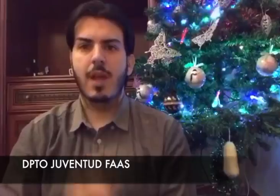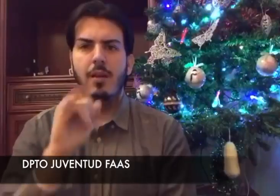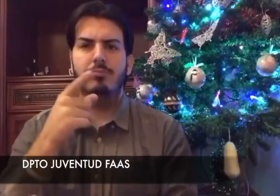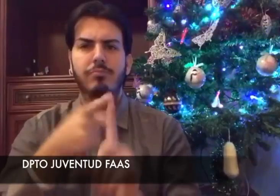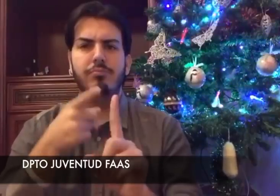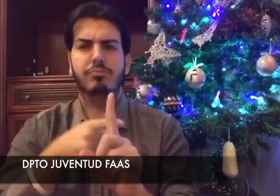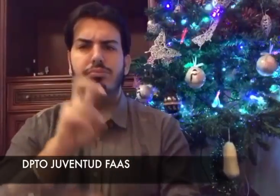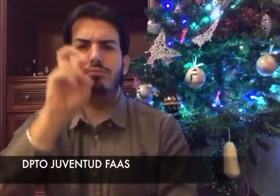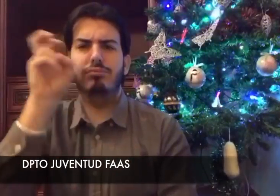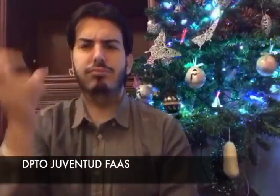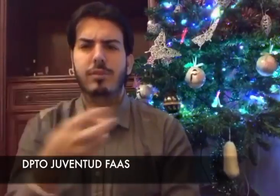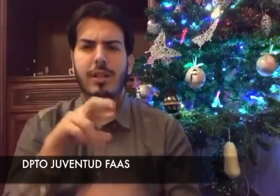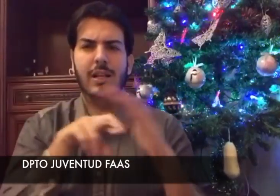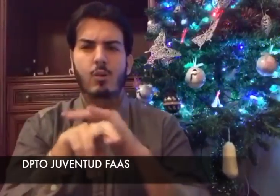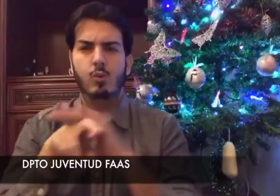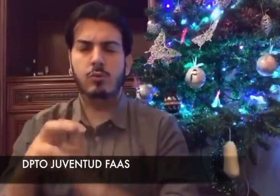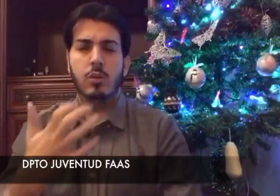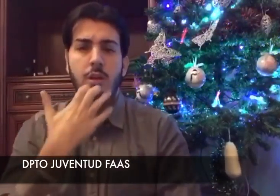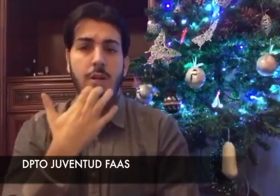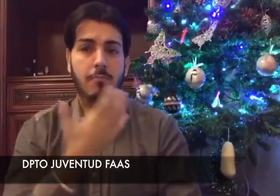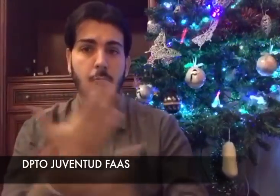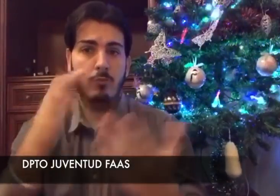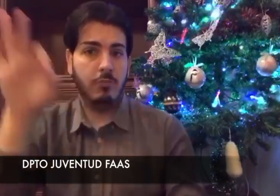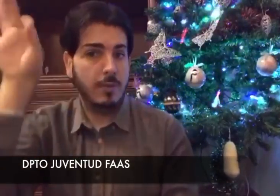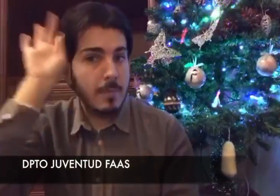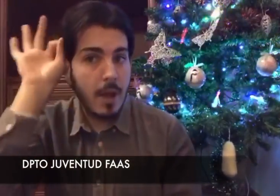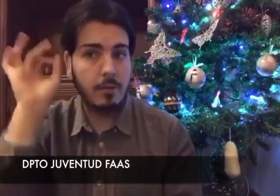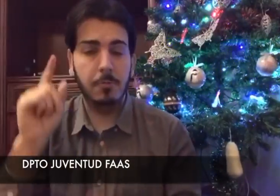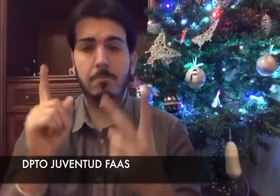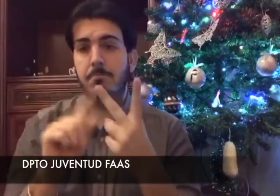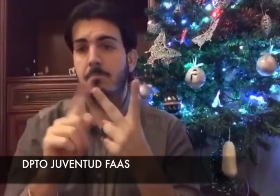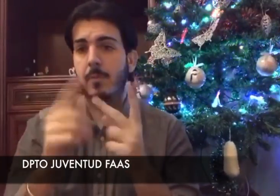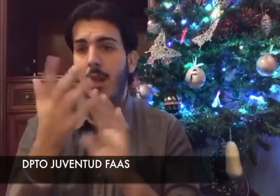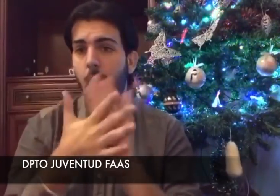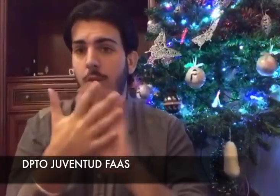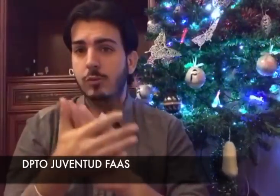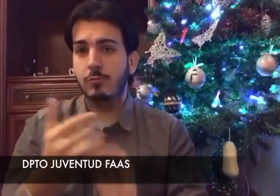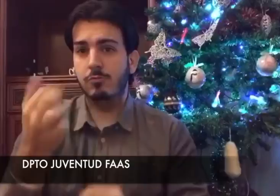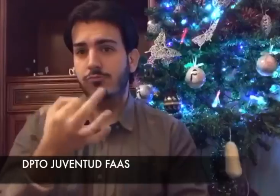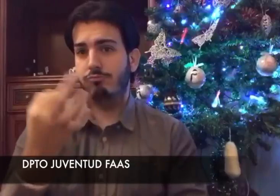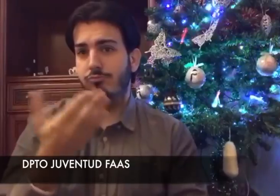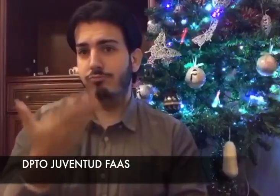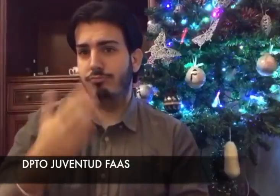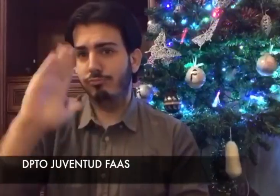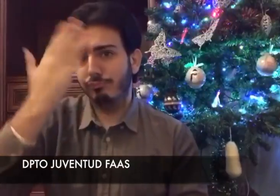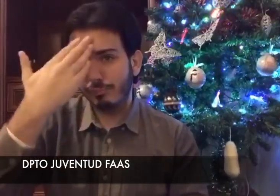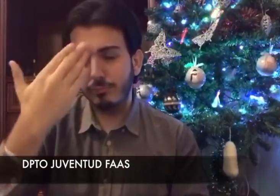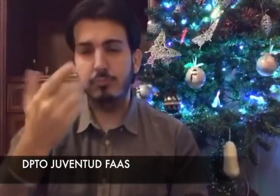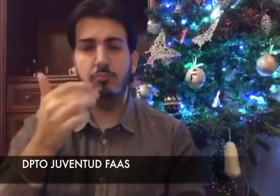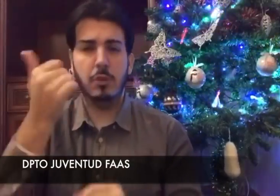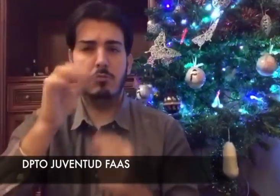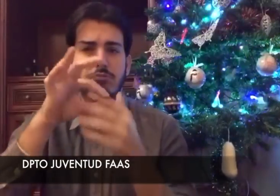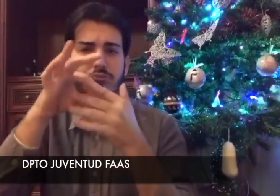Que se puedan usar todos los recursos a nuestro alcance: IC, lengua de signos, etc.